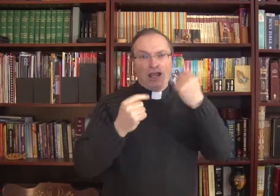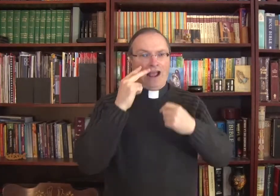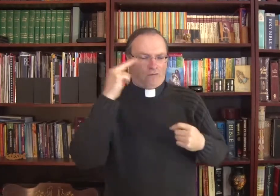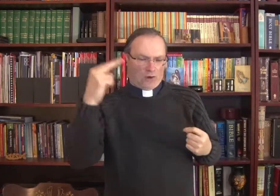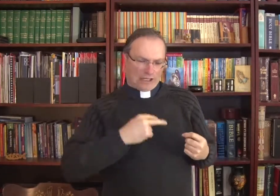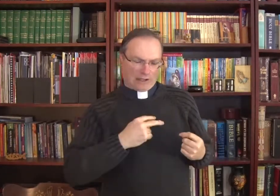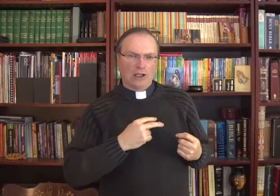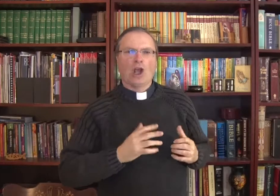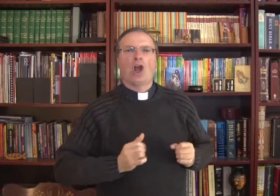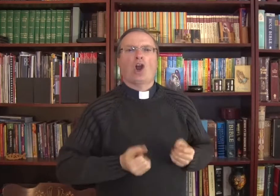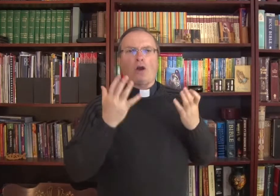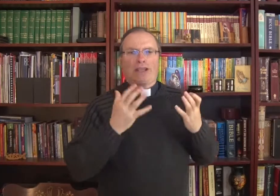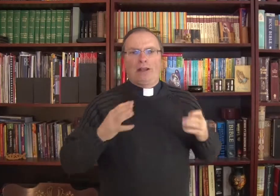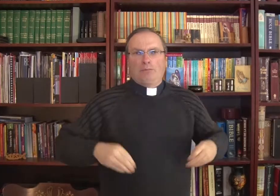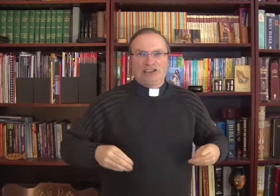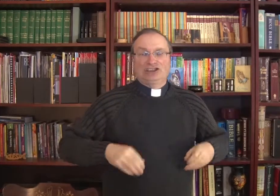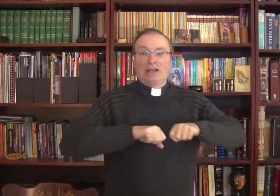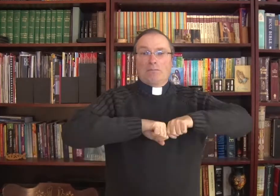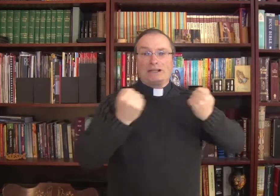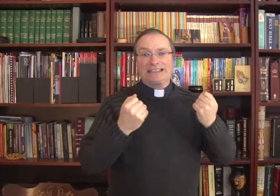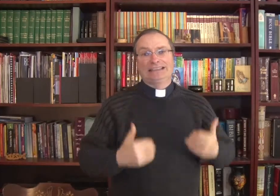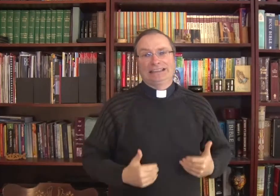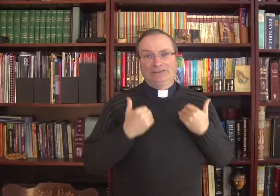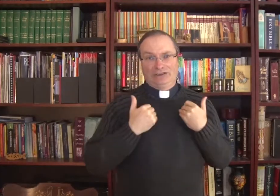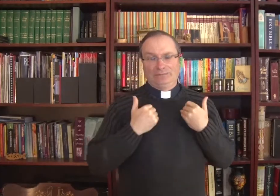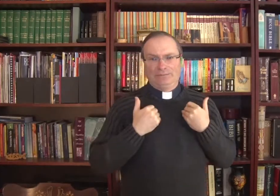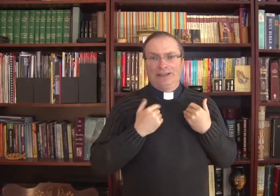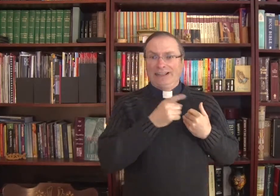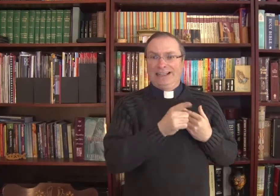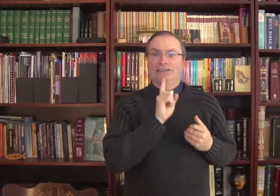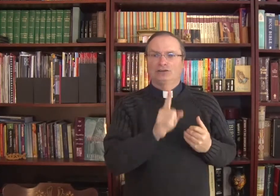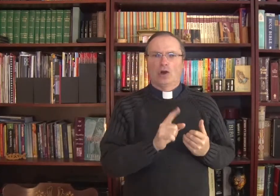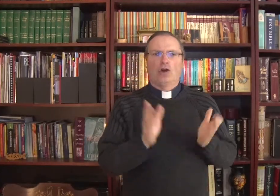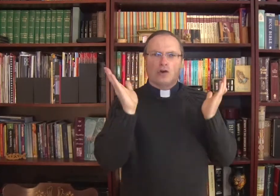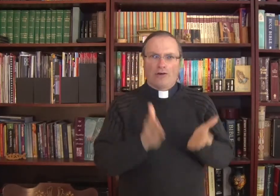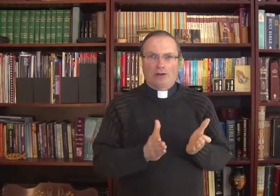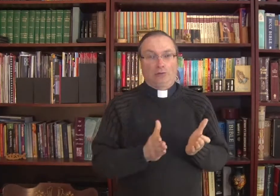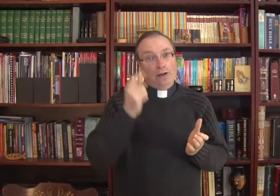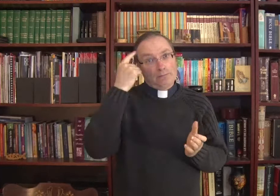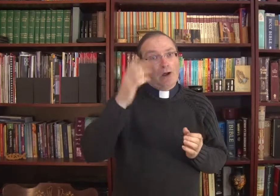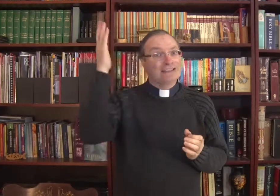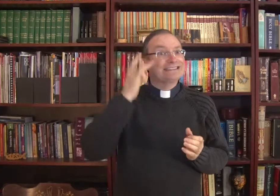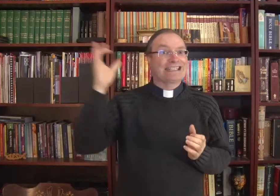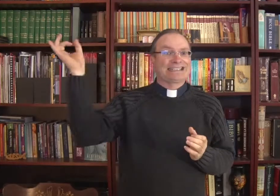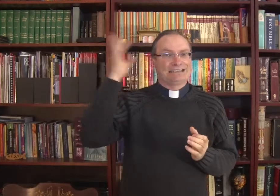en voyant combien le péché brise les vies. Ils sont convaincus par le Saint-Esprit